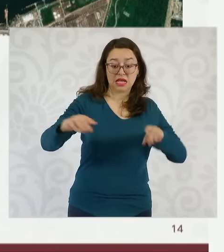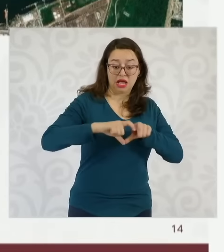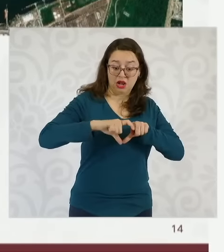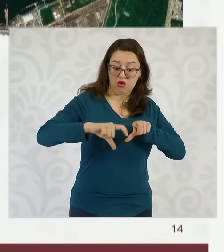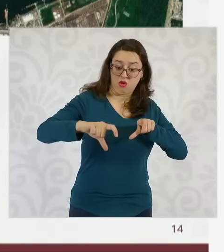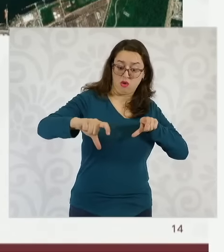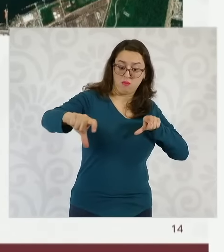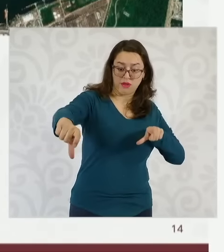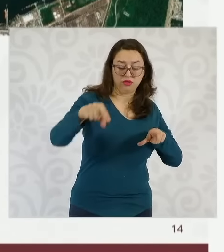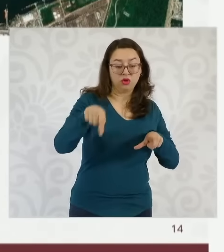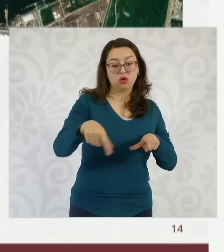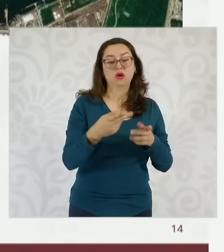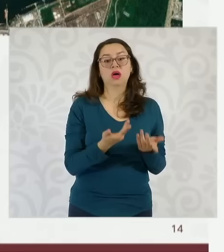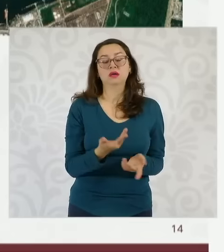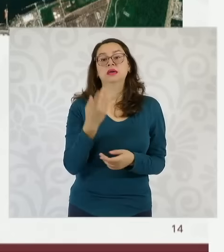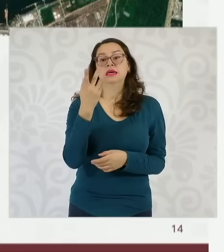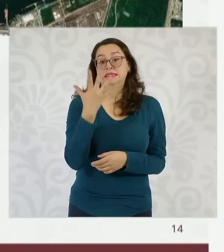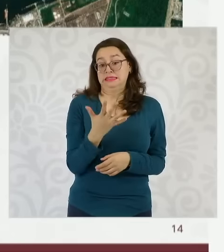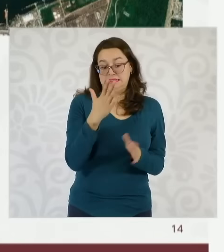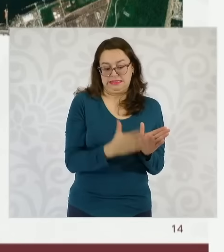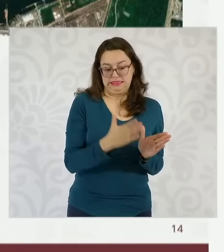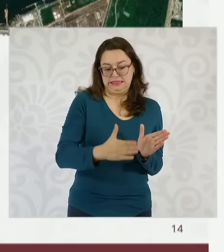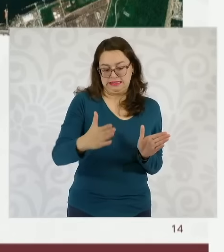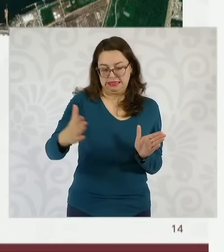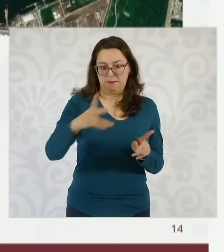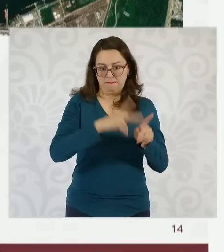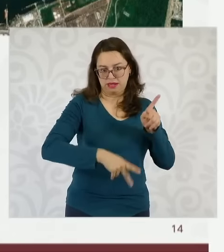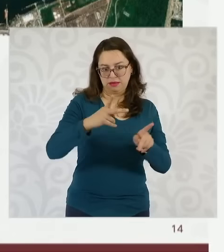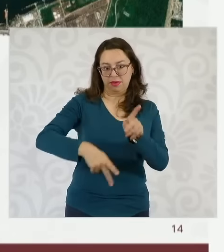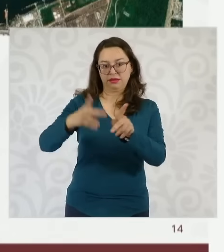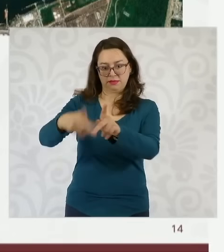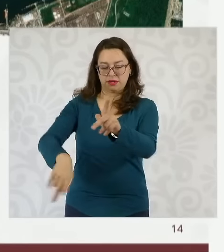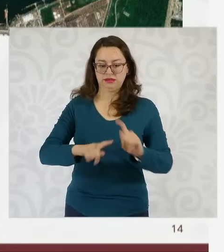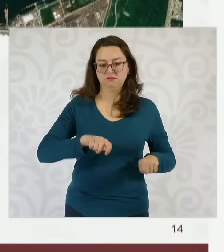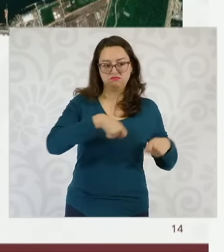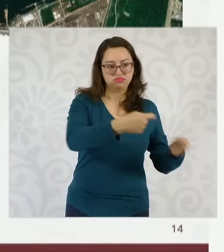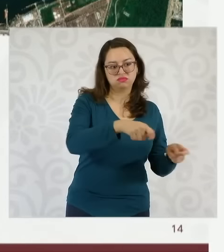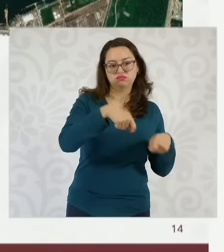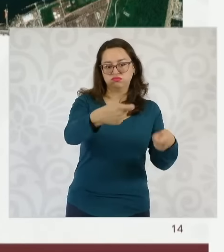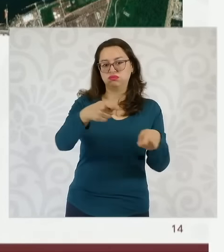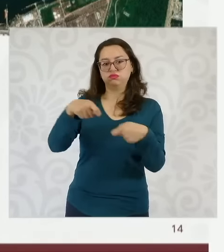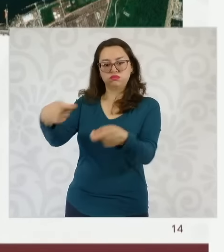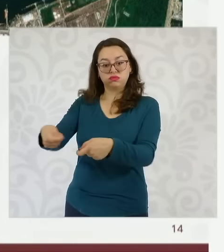concesionado al consorcio terminales del Ismo de Salina Cruz Cuatzacalcos para la operación de